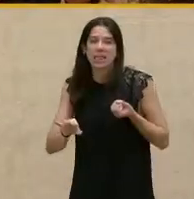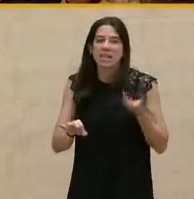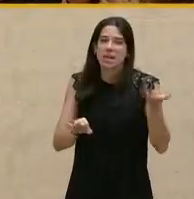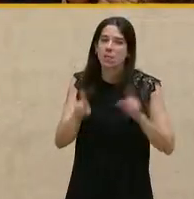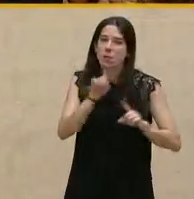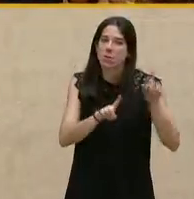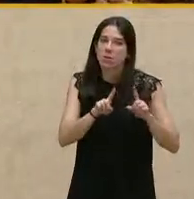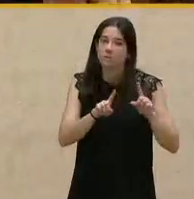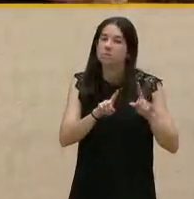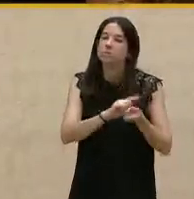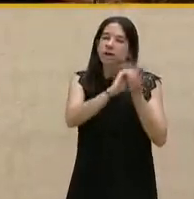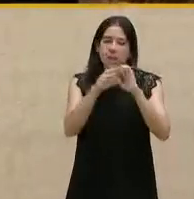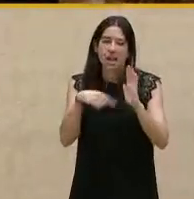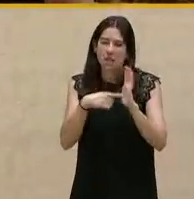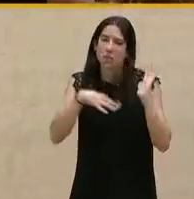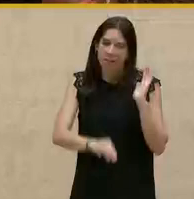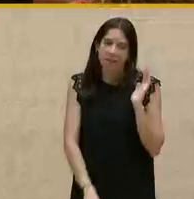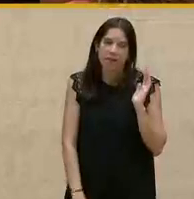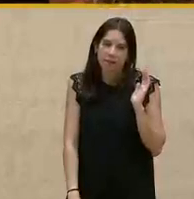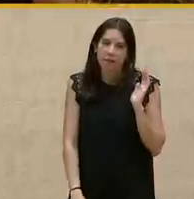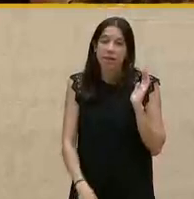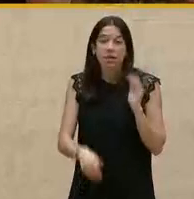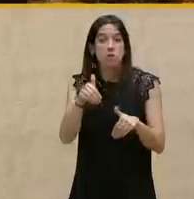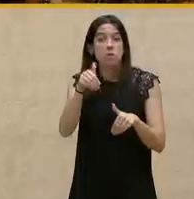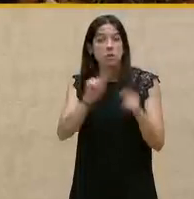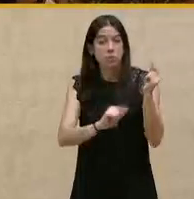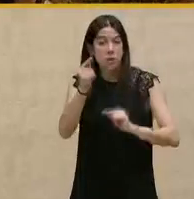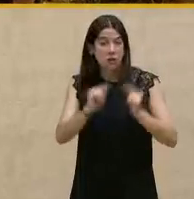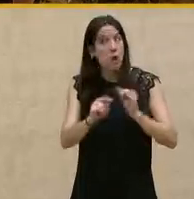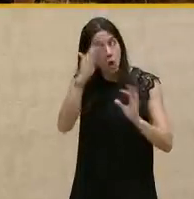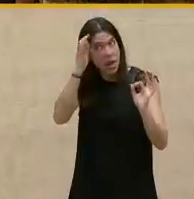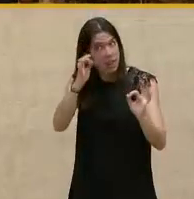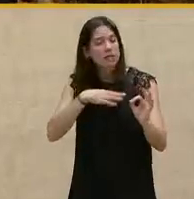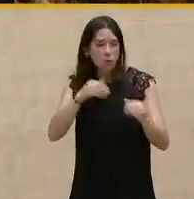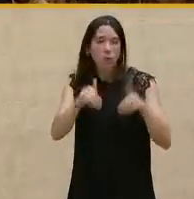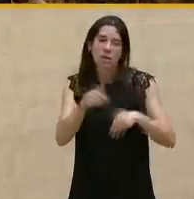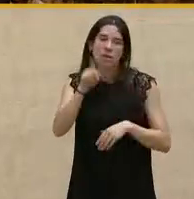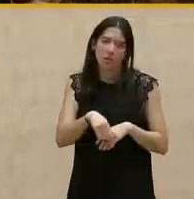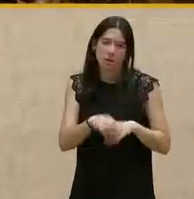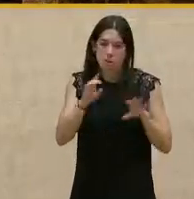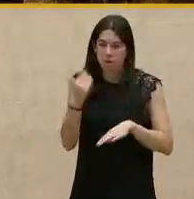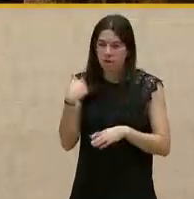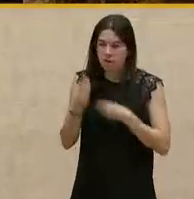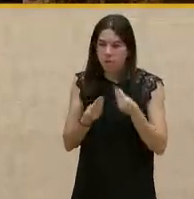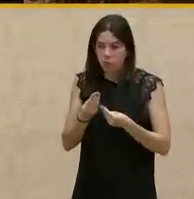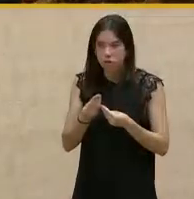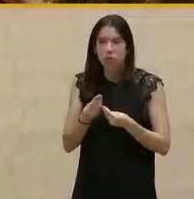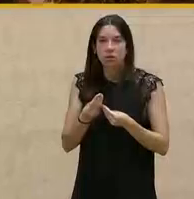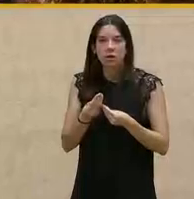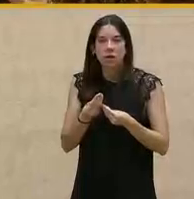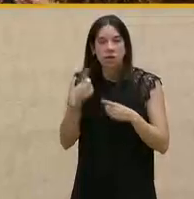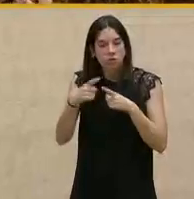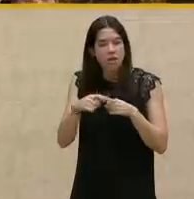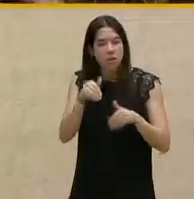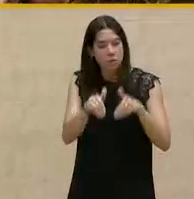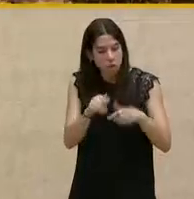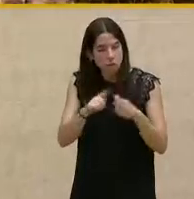en leyes y se puede votar un presupuesto coherente con leyes y con lo que votamos.